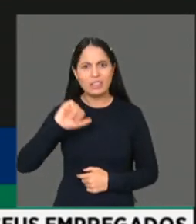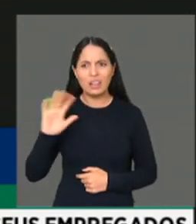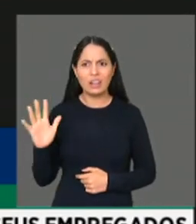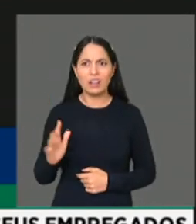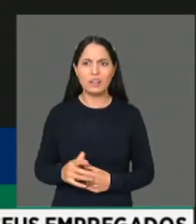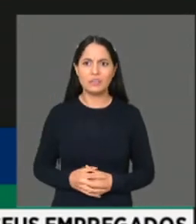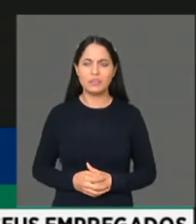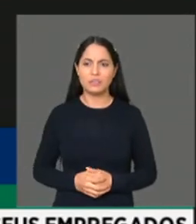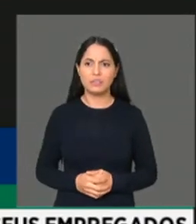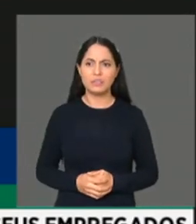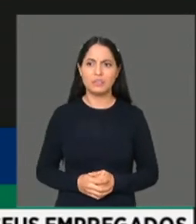DEPUTADA NATÁLIA [FALHA] PARA... ESTÁ PRONTO PARA SER